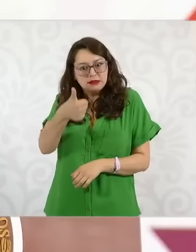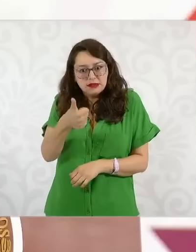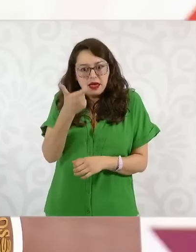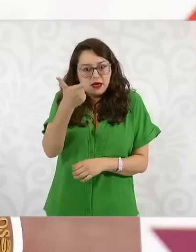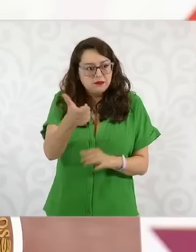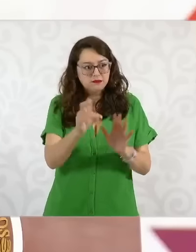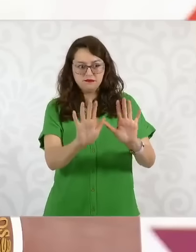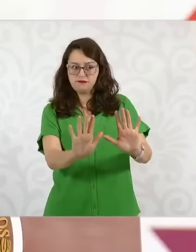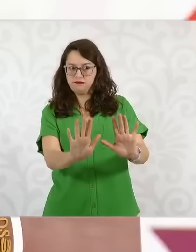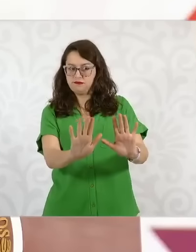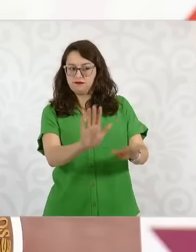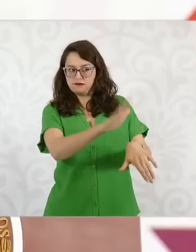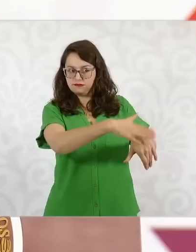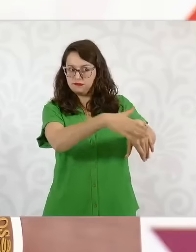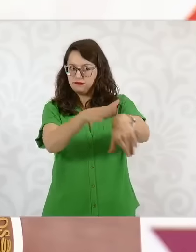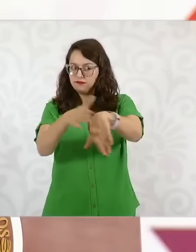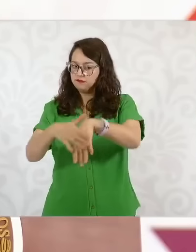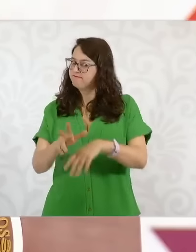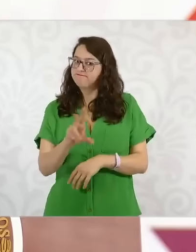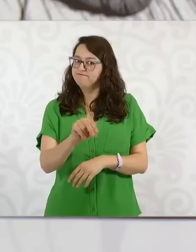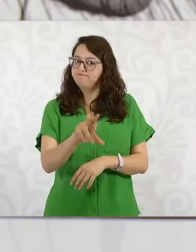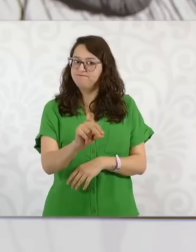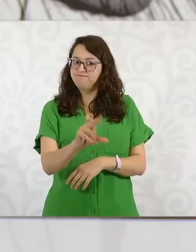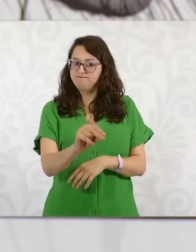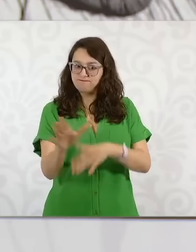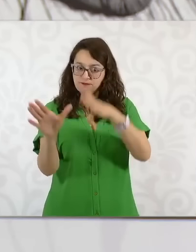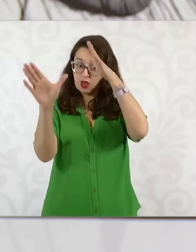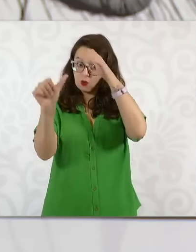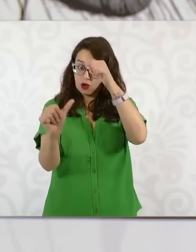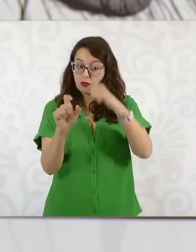hay que ponernos de acuerdo para que no suba eh por encima de los 24 pesos